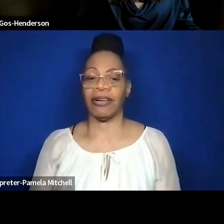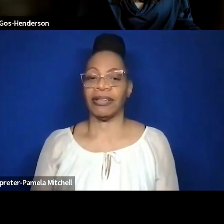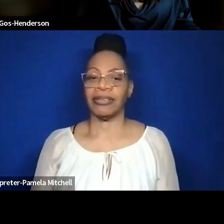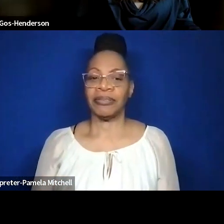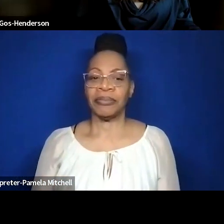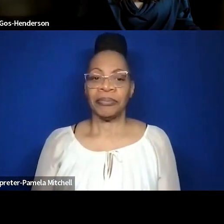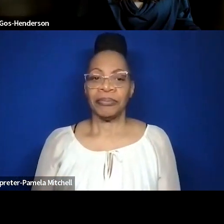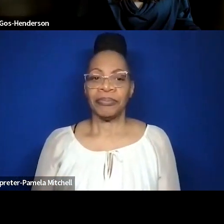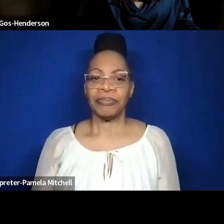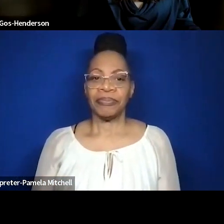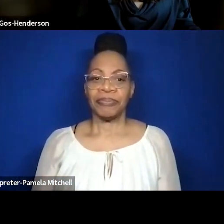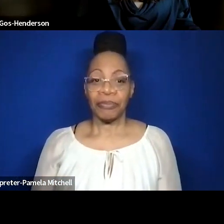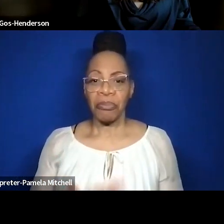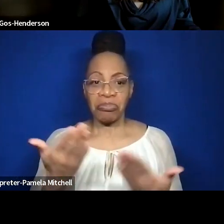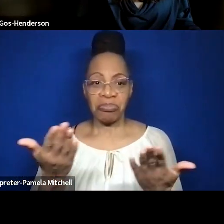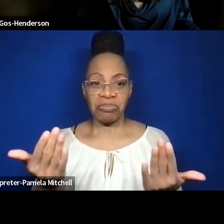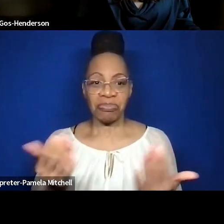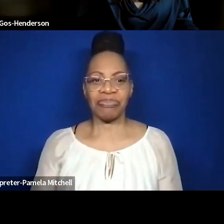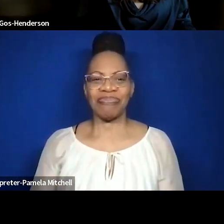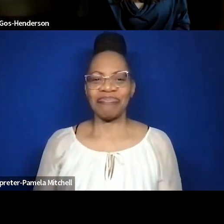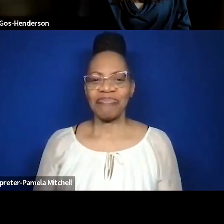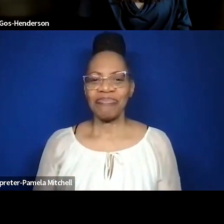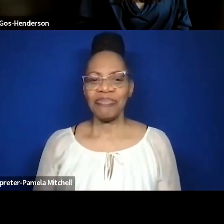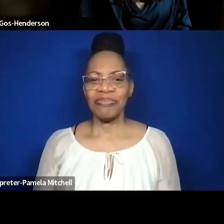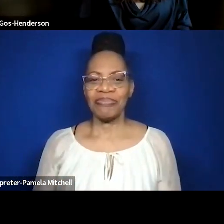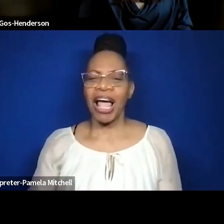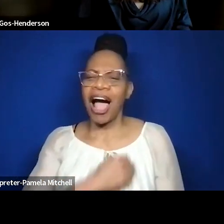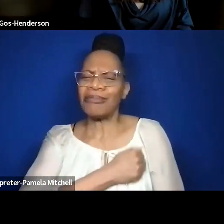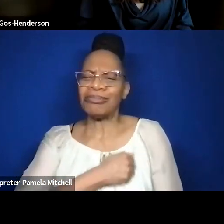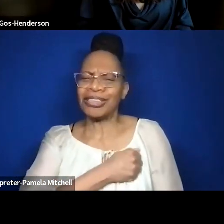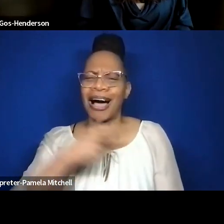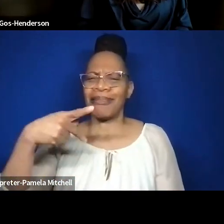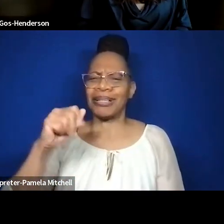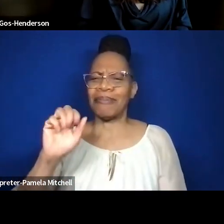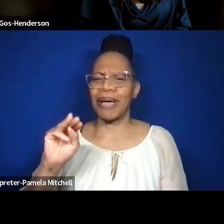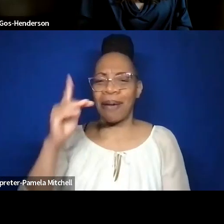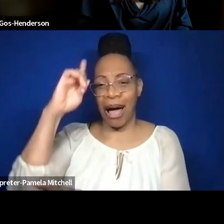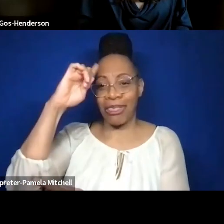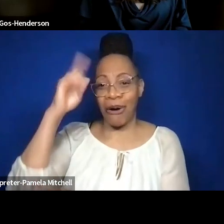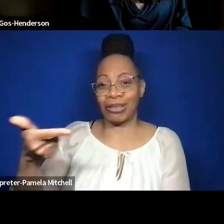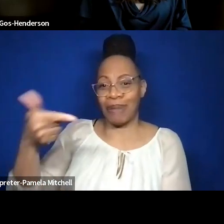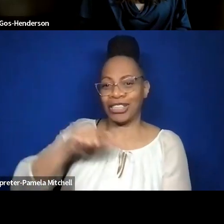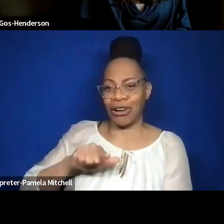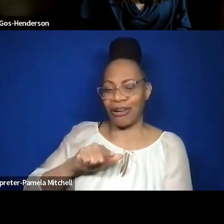Sí, adelante. [Jarita] Ok, perdón por eso, Pam. Pensé que era mi turno. Solo quiero decir,